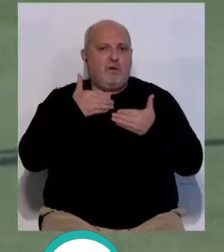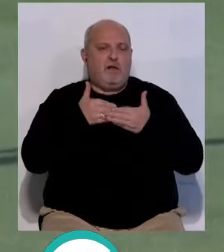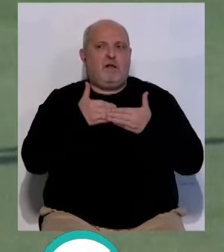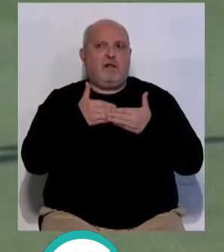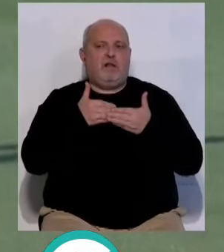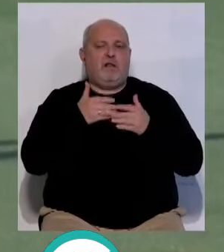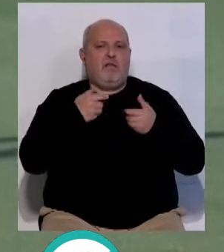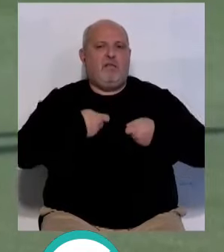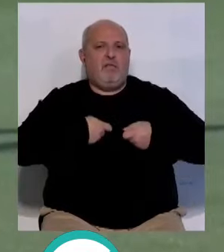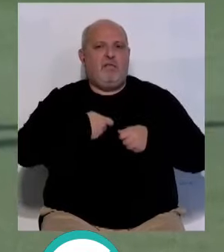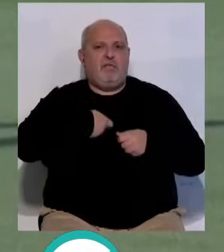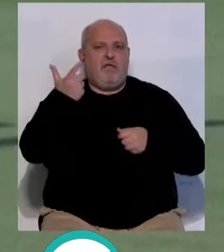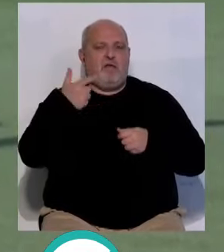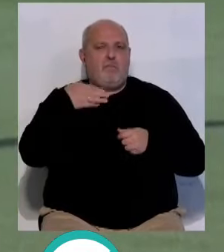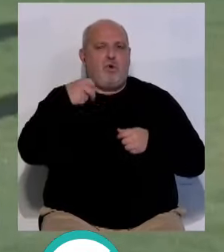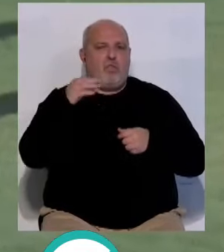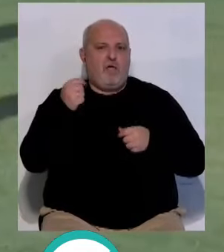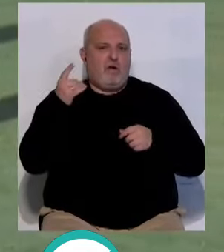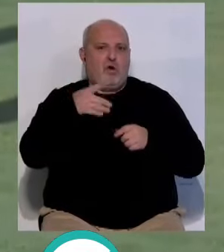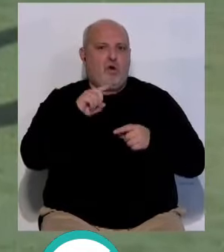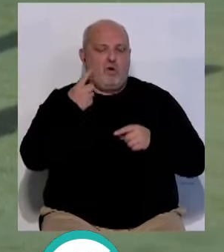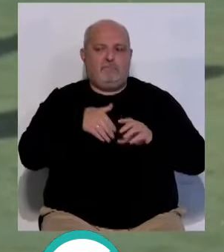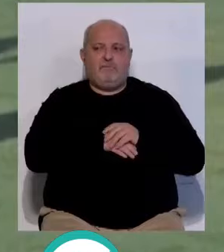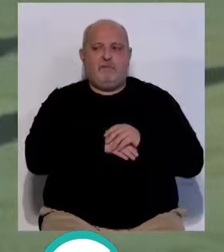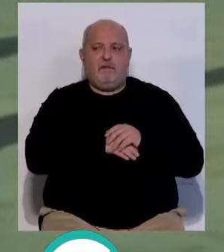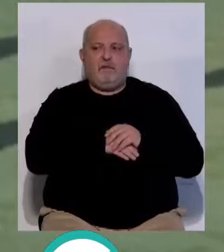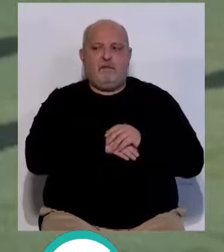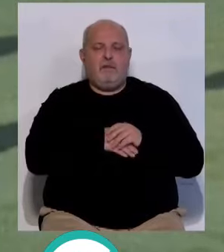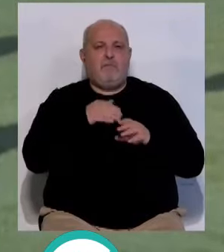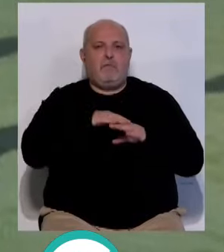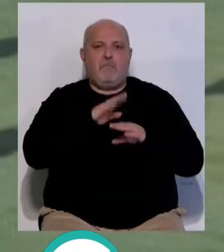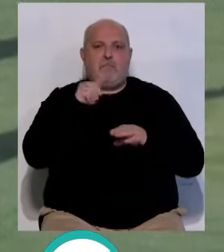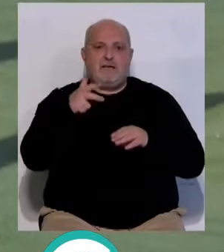asistencia que le da a bongonda en el primer gol eh a bongonda no al pacha Espino para que pase